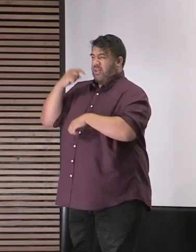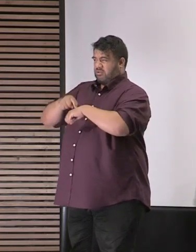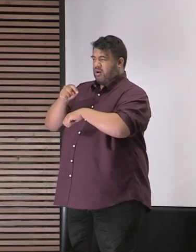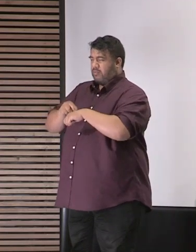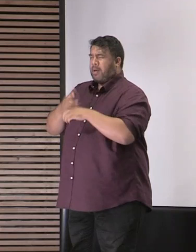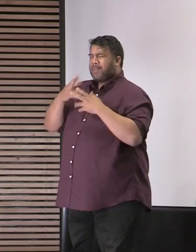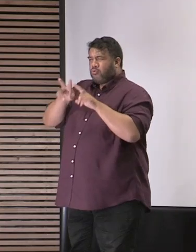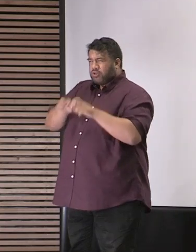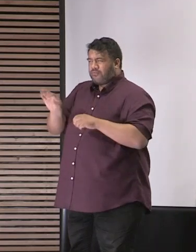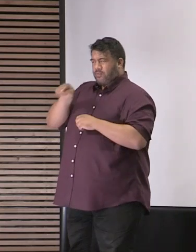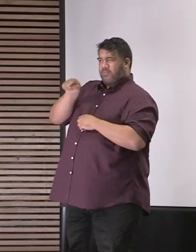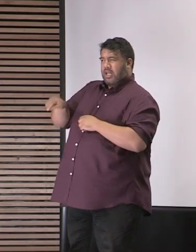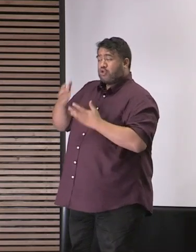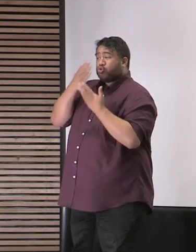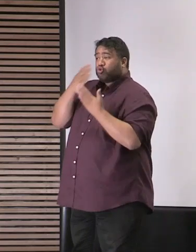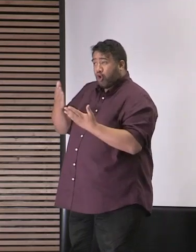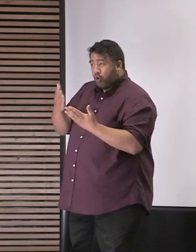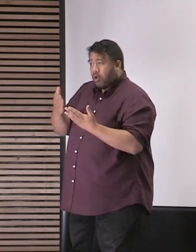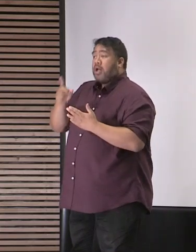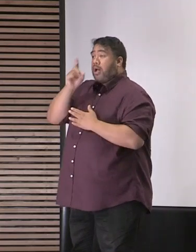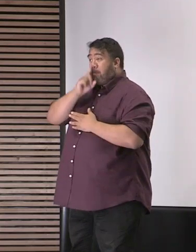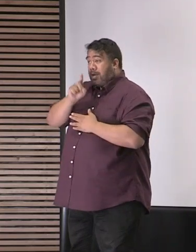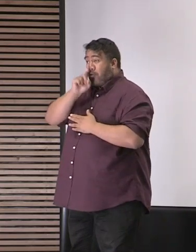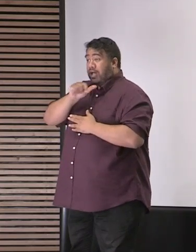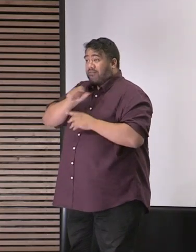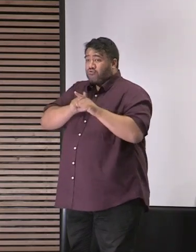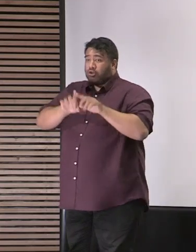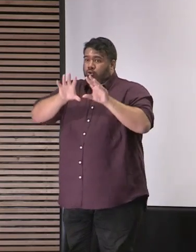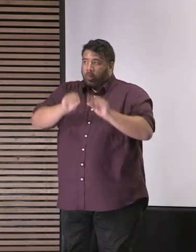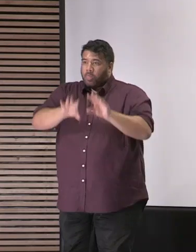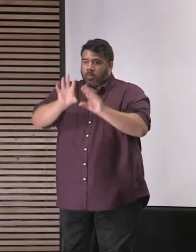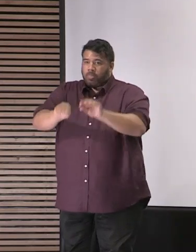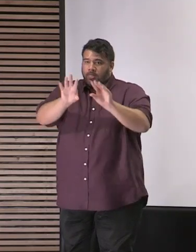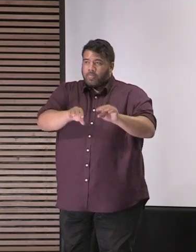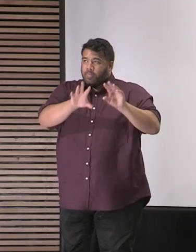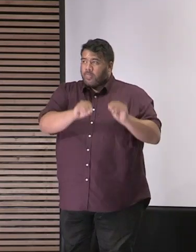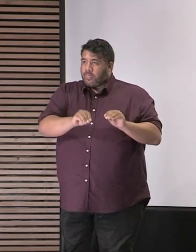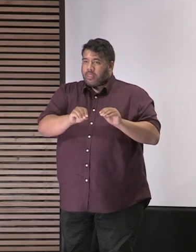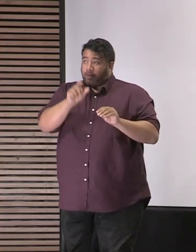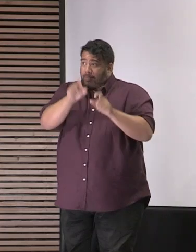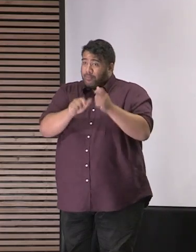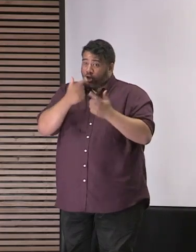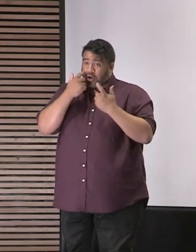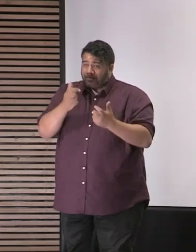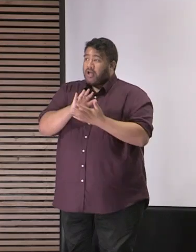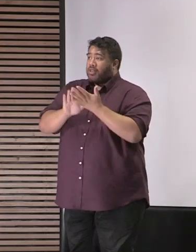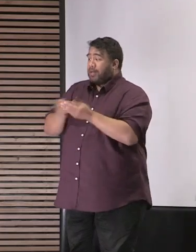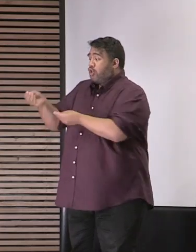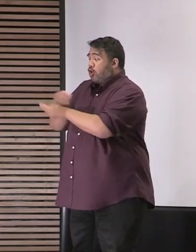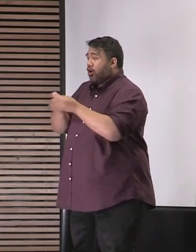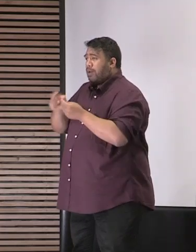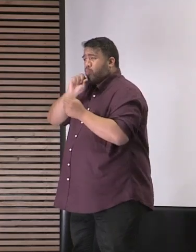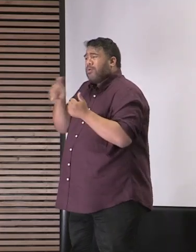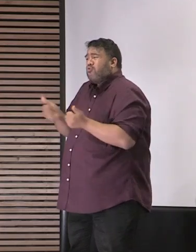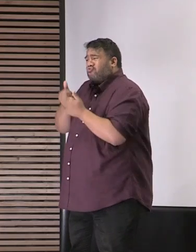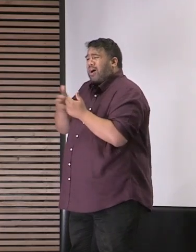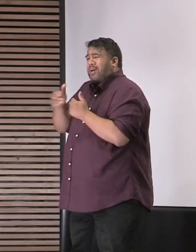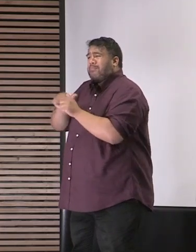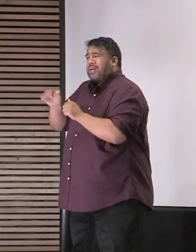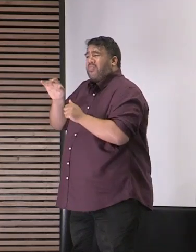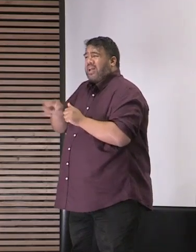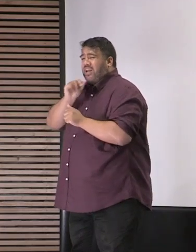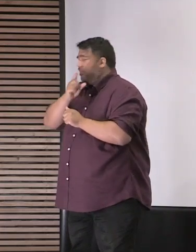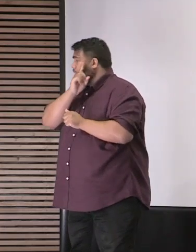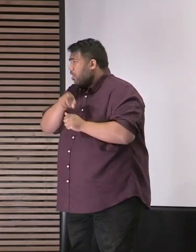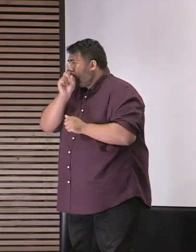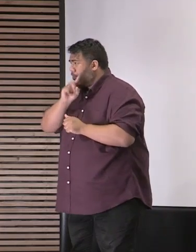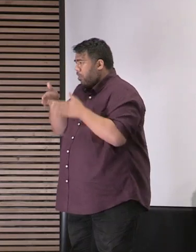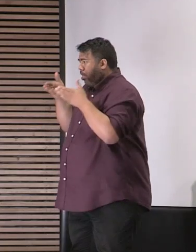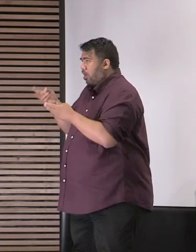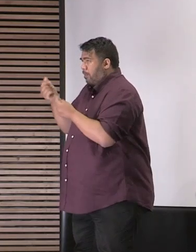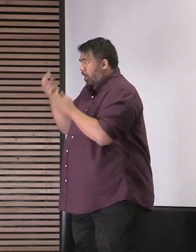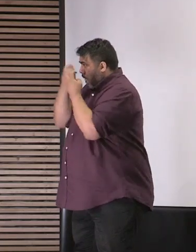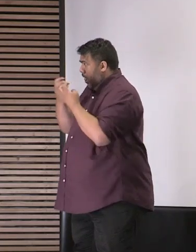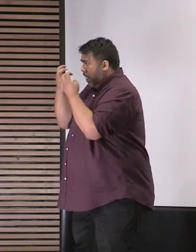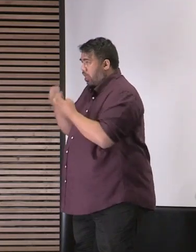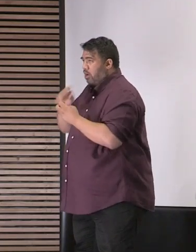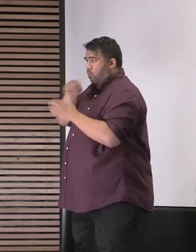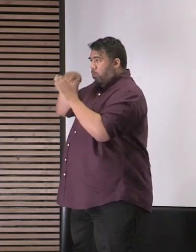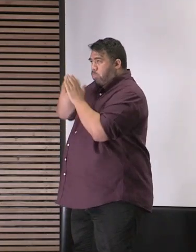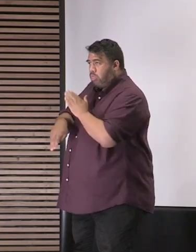disponibles que analizan, por